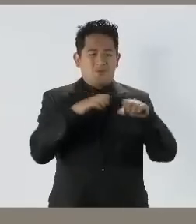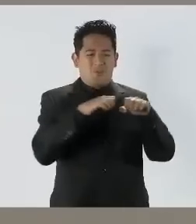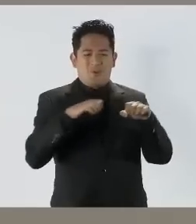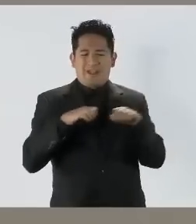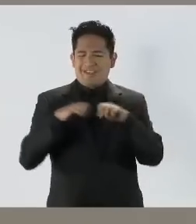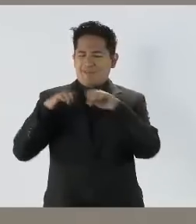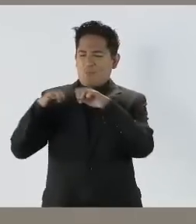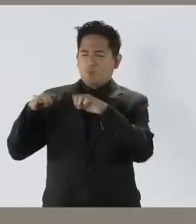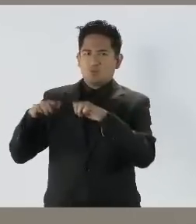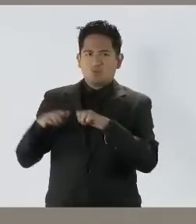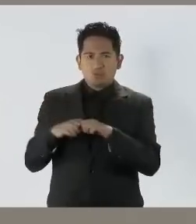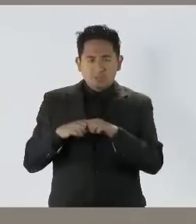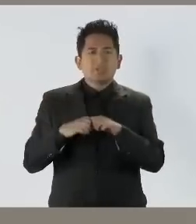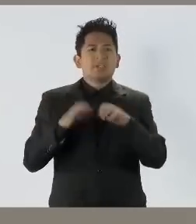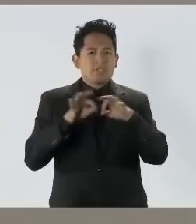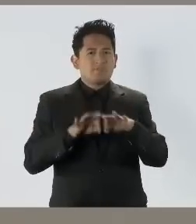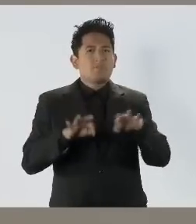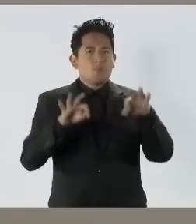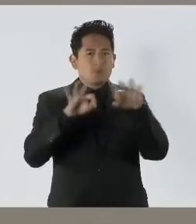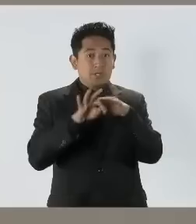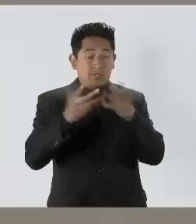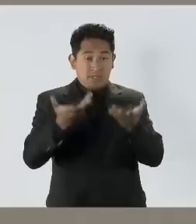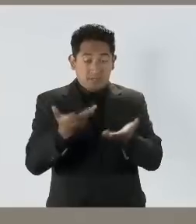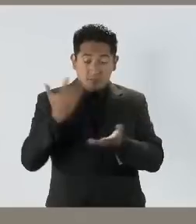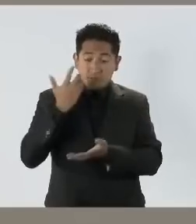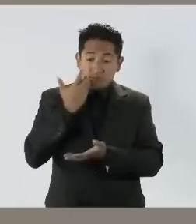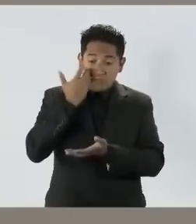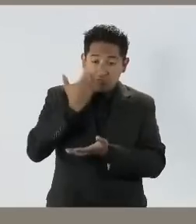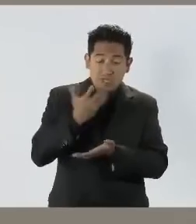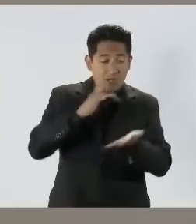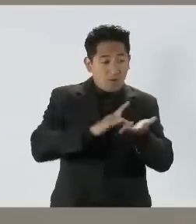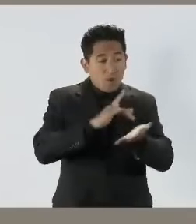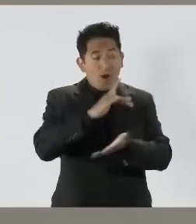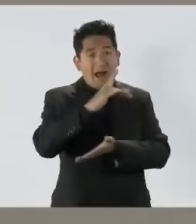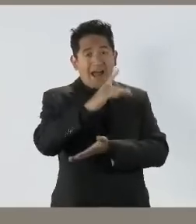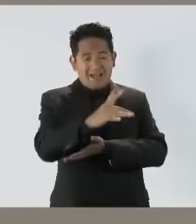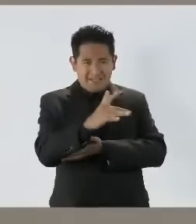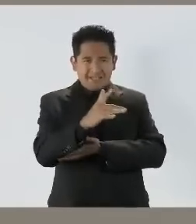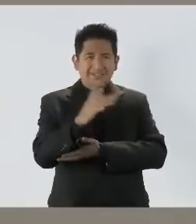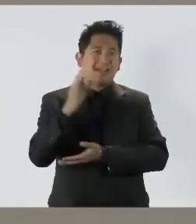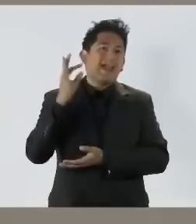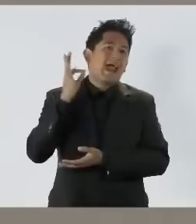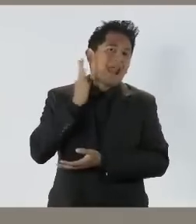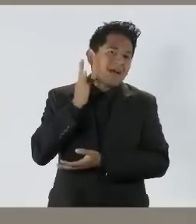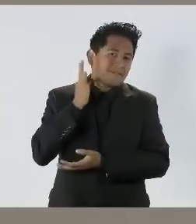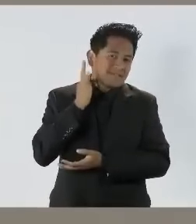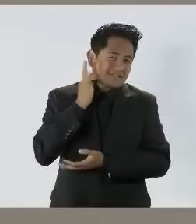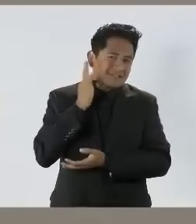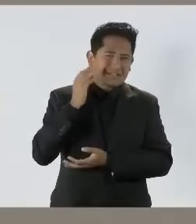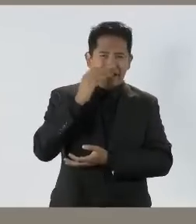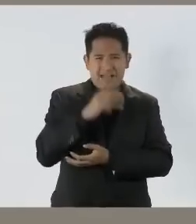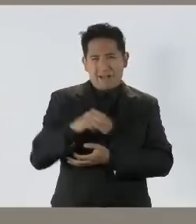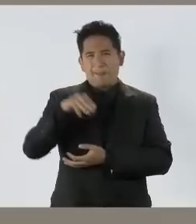agradecer a la fiscal general de la Ciudad de México la maestra Berta alcalde Luján